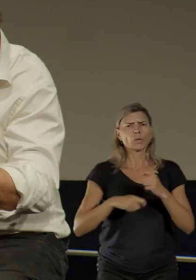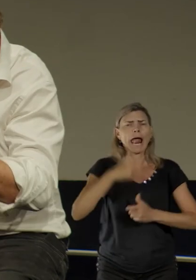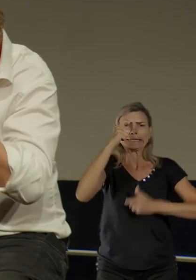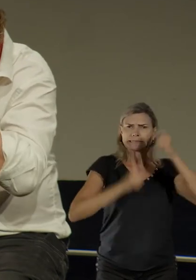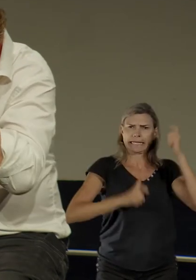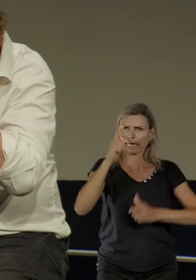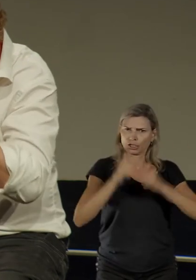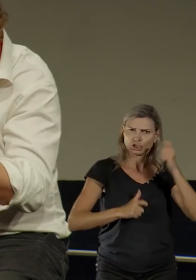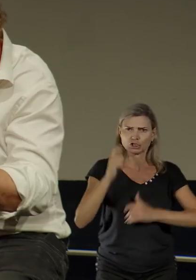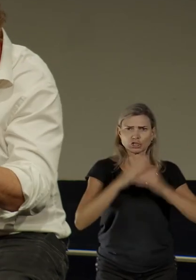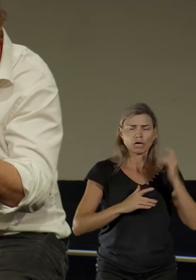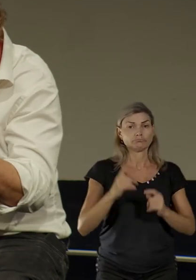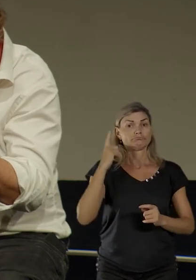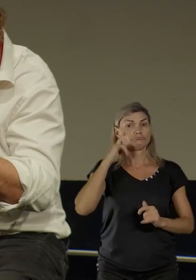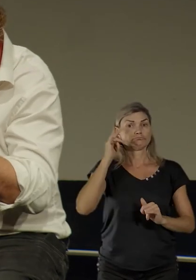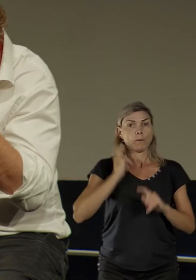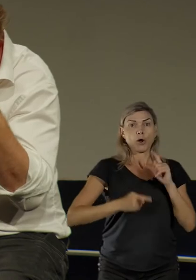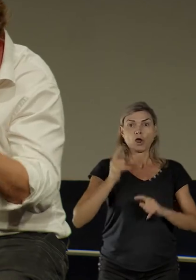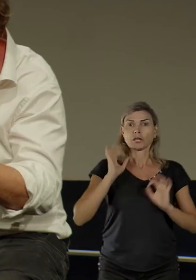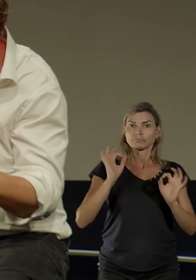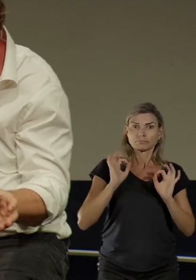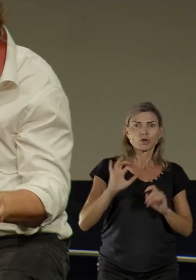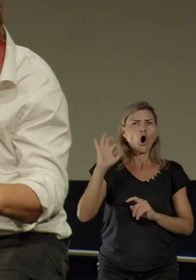Dělaly se různé projekty. Oberstein byl chytřejší než ostatní,